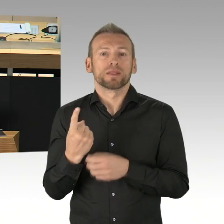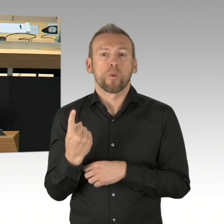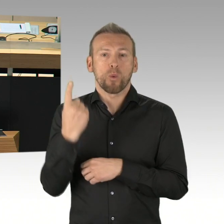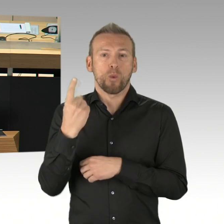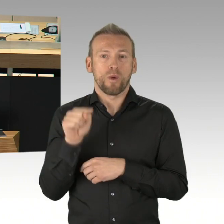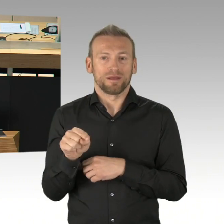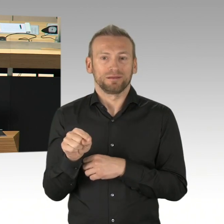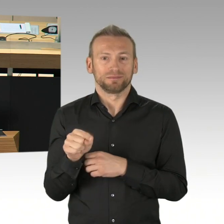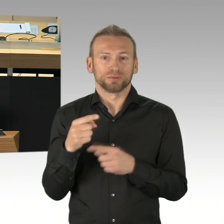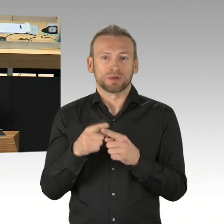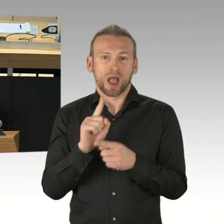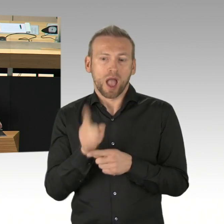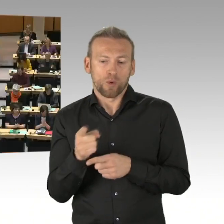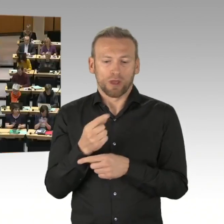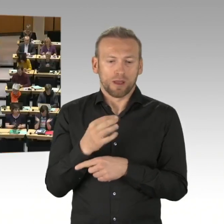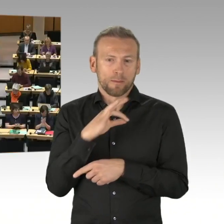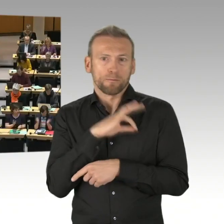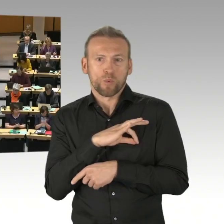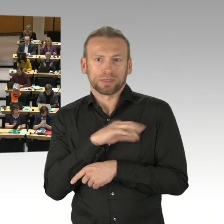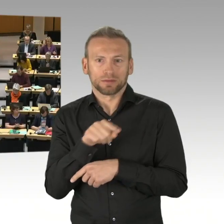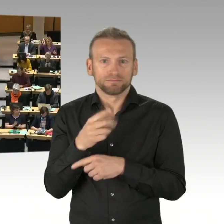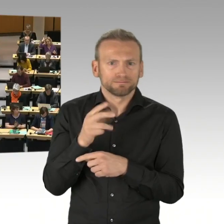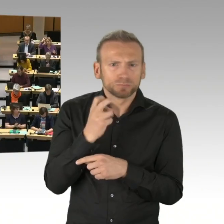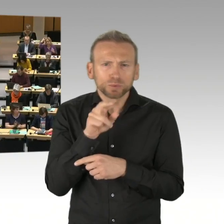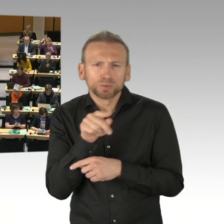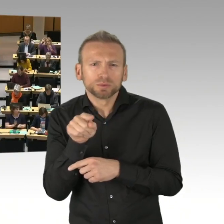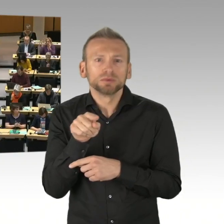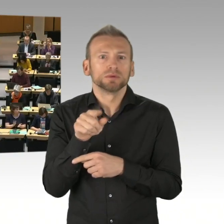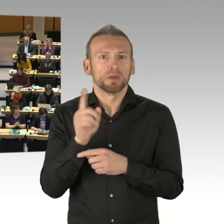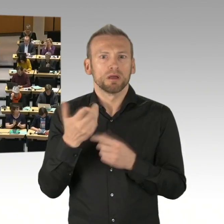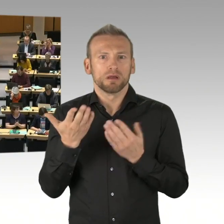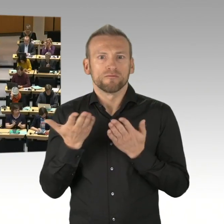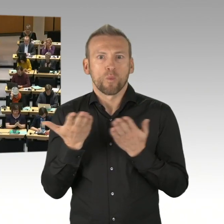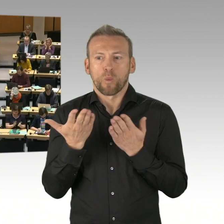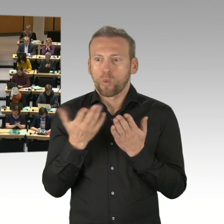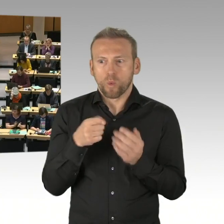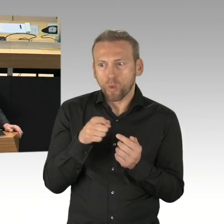(Beifall)